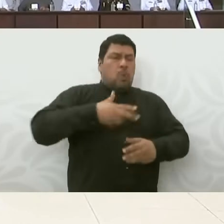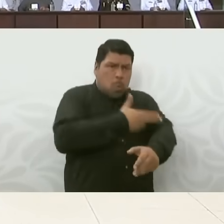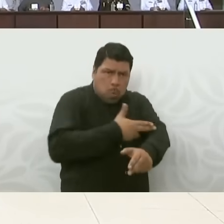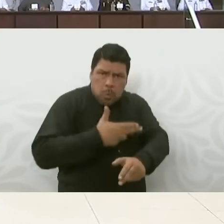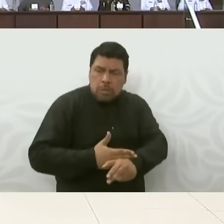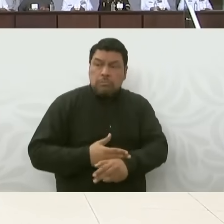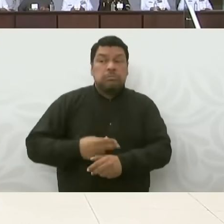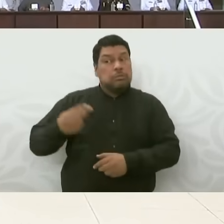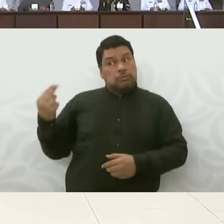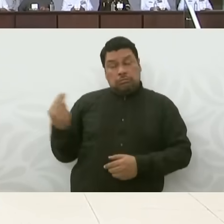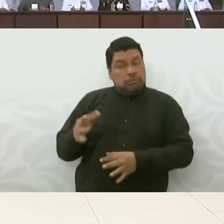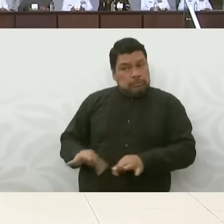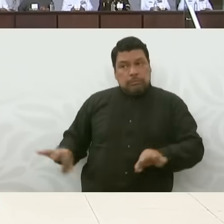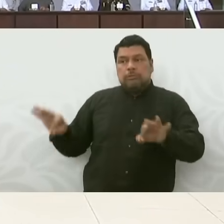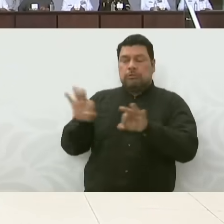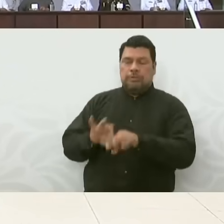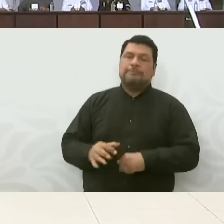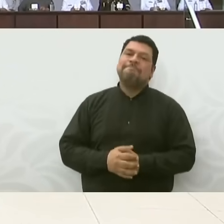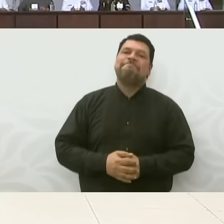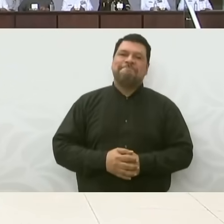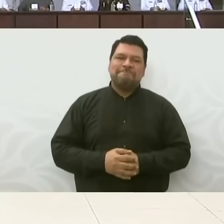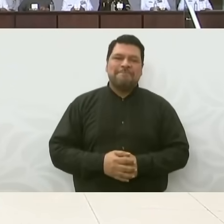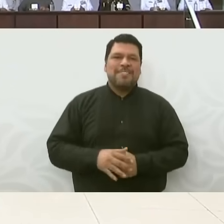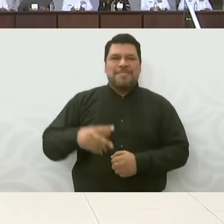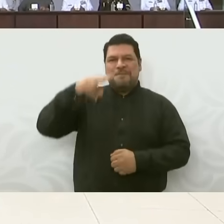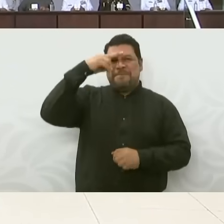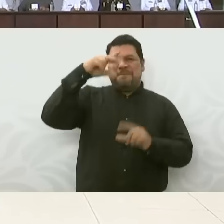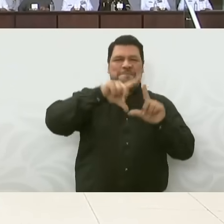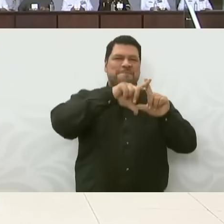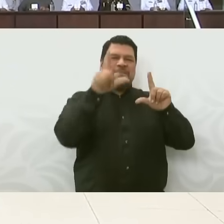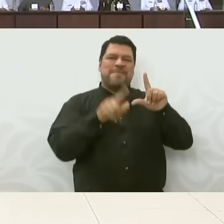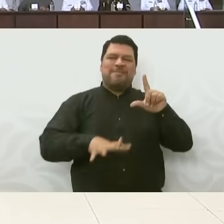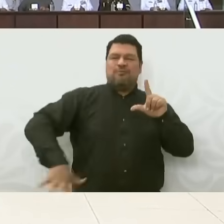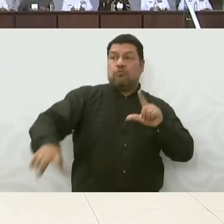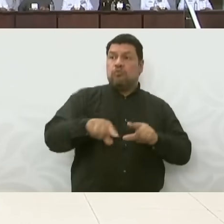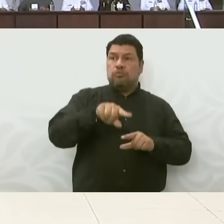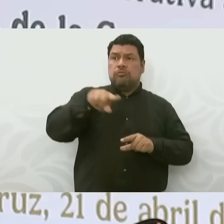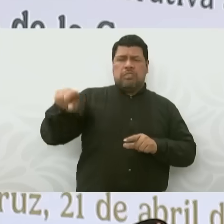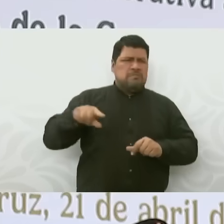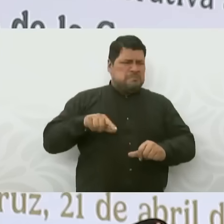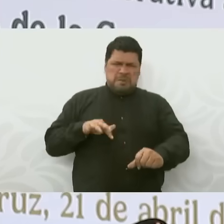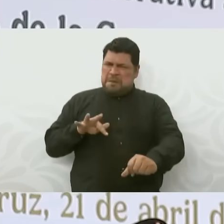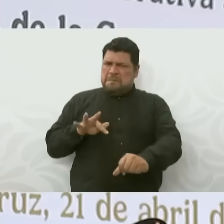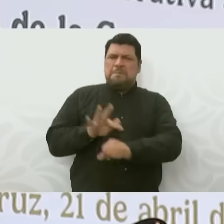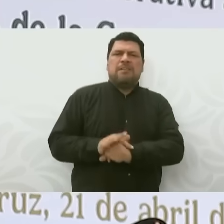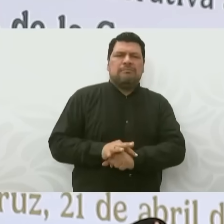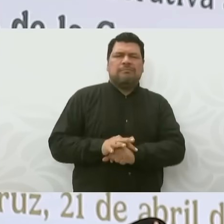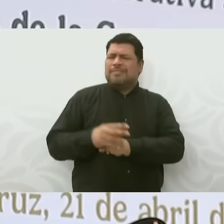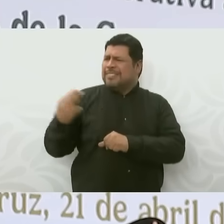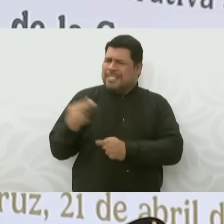misión encomendada el pueblo de México al cual se deben espera que lo acompañen y apoyen cuando más